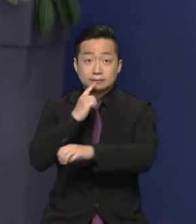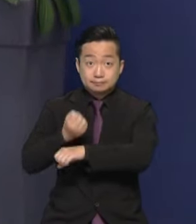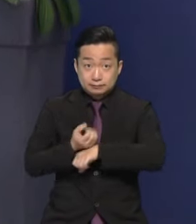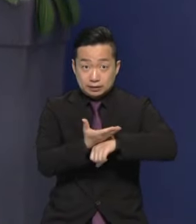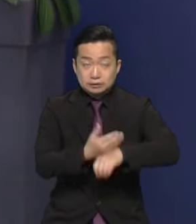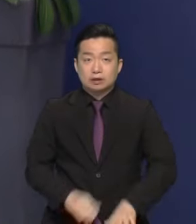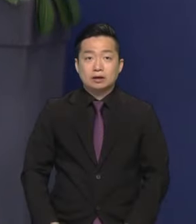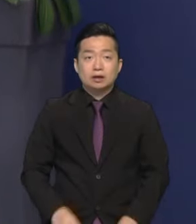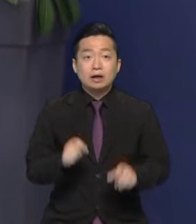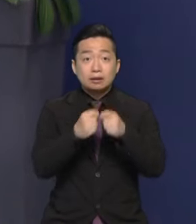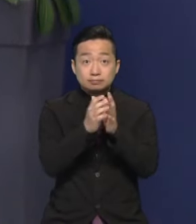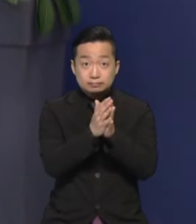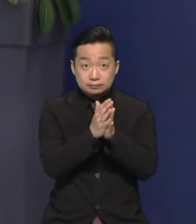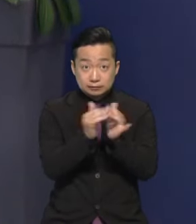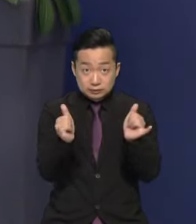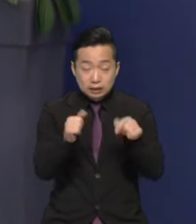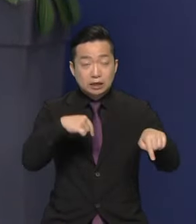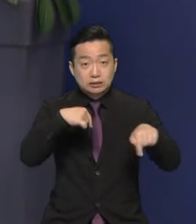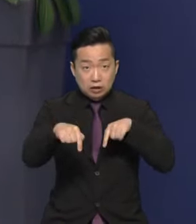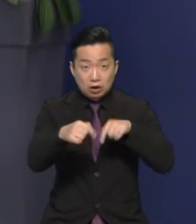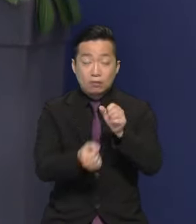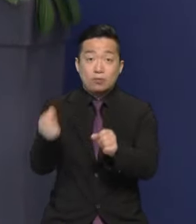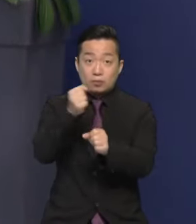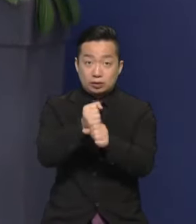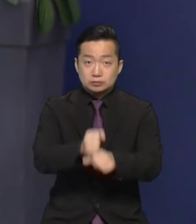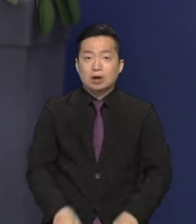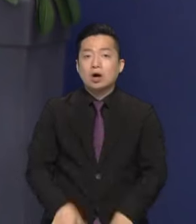부활이나 최소한 이런 기능을 수행할 조직을 신설해야 한다는 의견이 대통령실